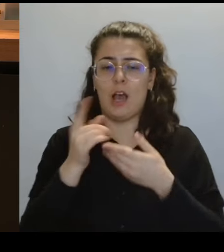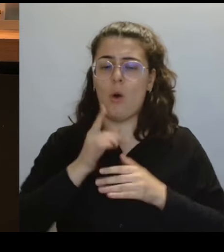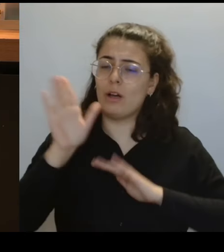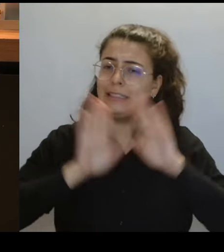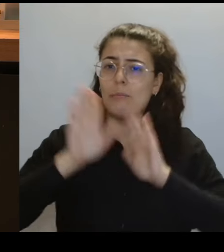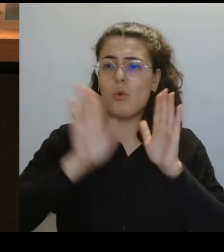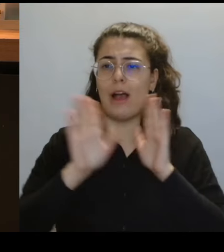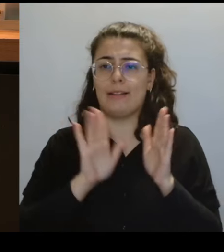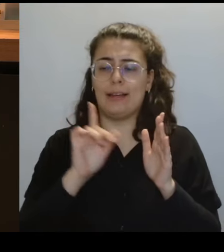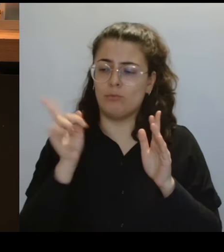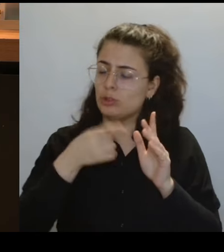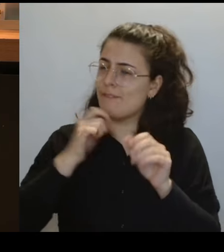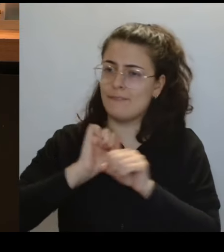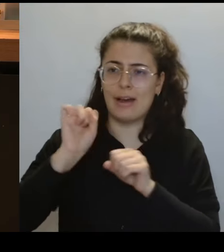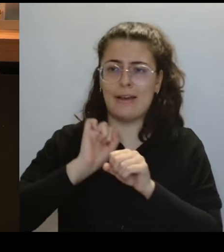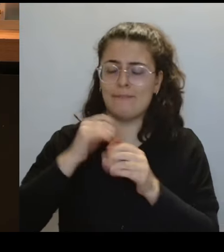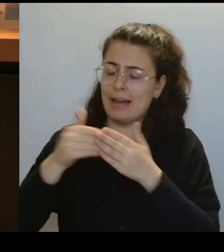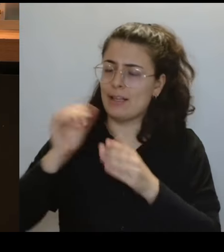Grundrecht infrage stellen. (Beifall)